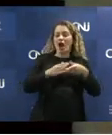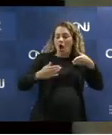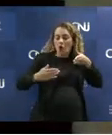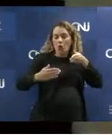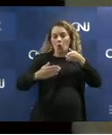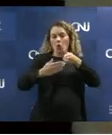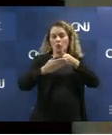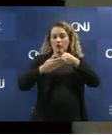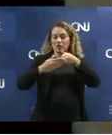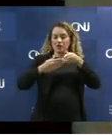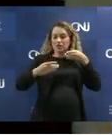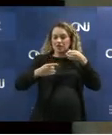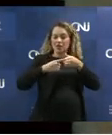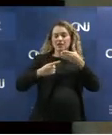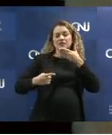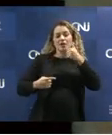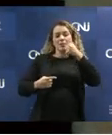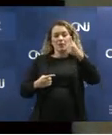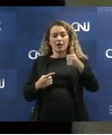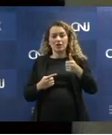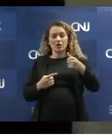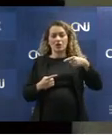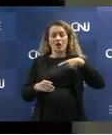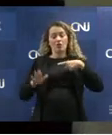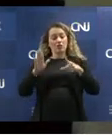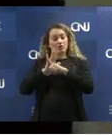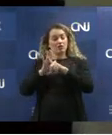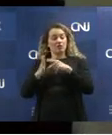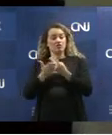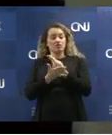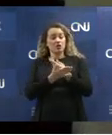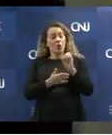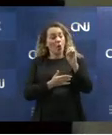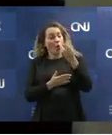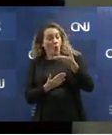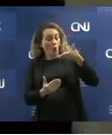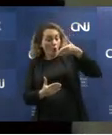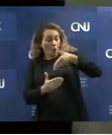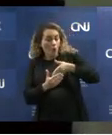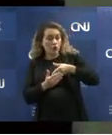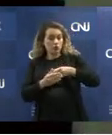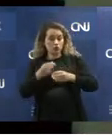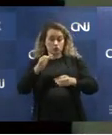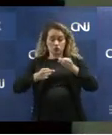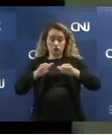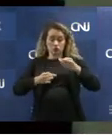para avaliar e corrigir eventuais ilegalidades em atos ou procedimentos. Dois juízes do tribunal.